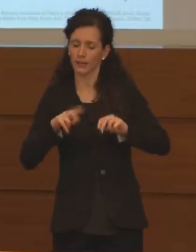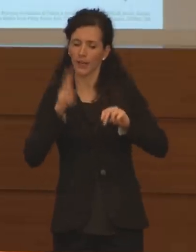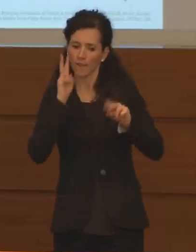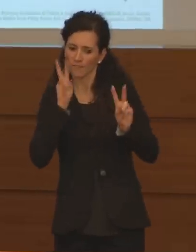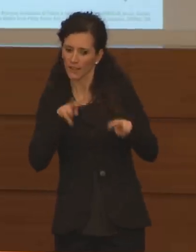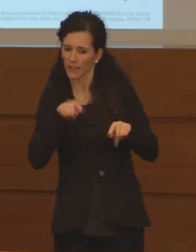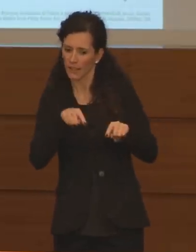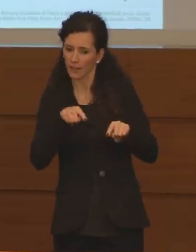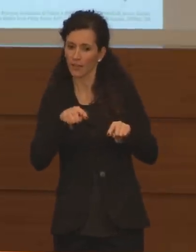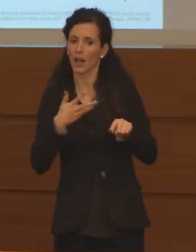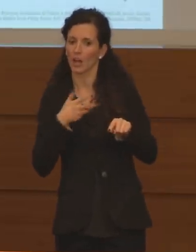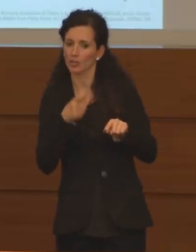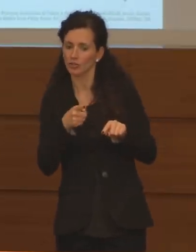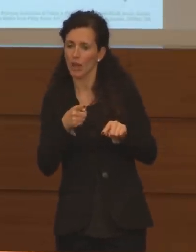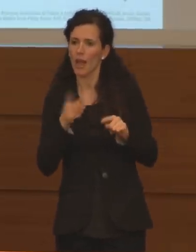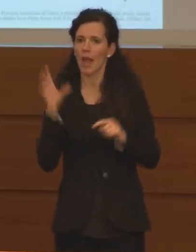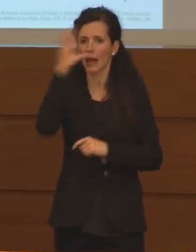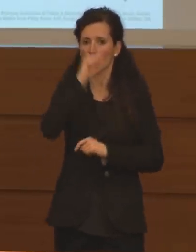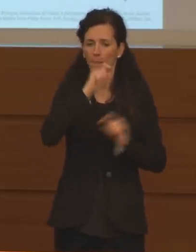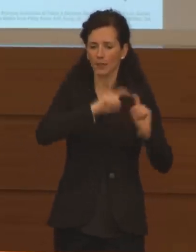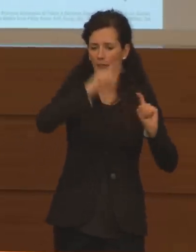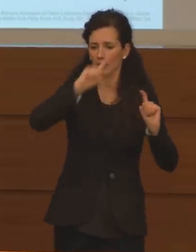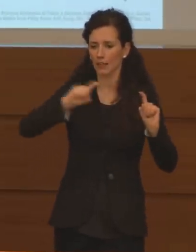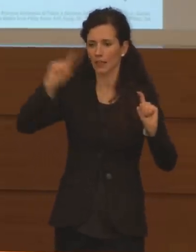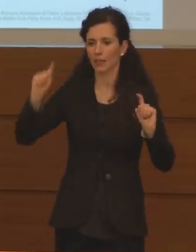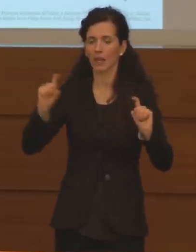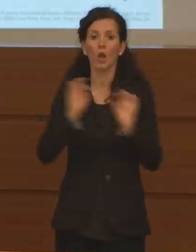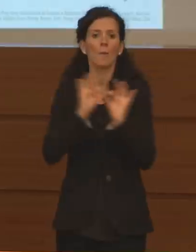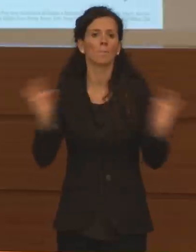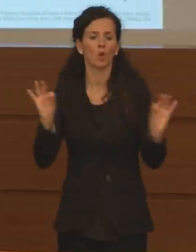già le prime infografiche saranno pronte tra oggi e domani